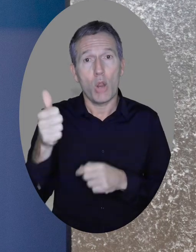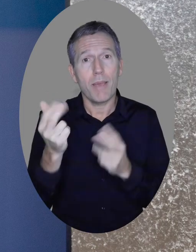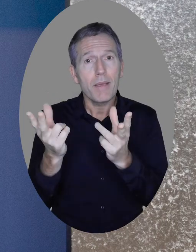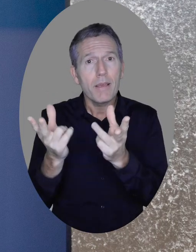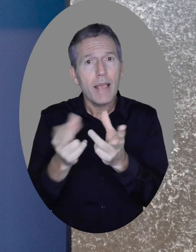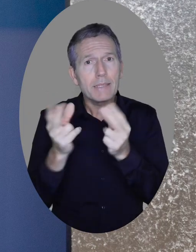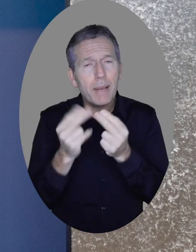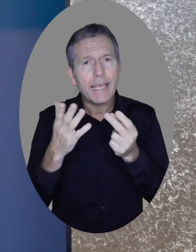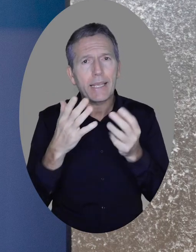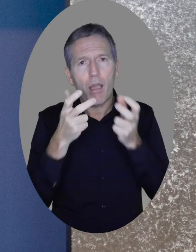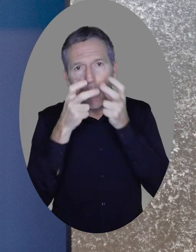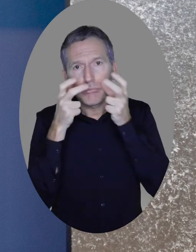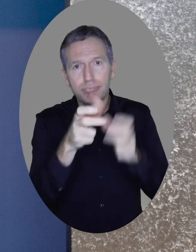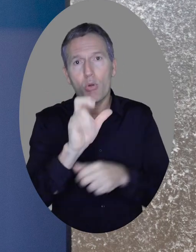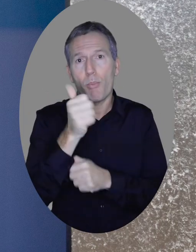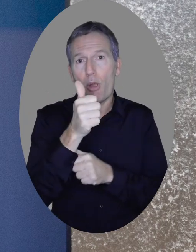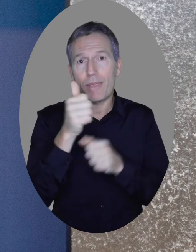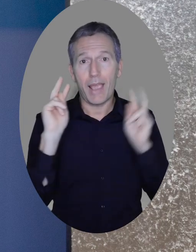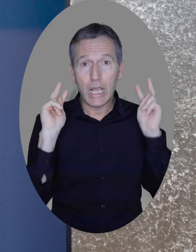représente justement Vercingétorix qui donne sa version de l'histoire :